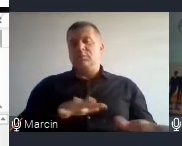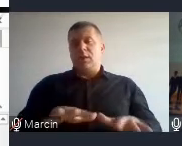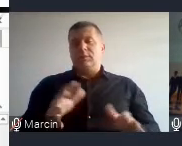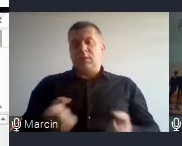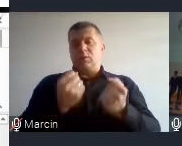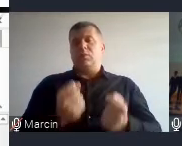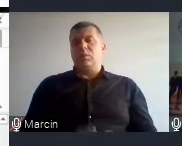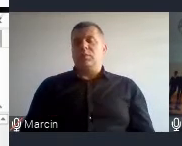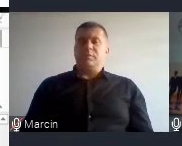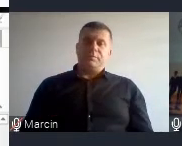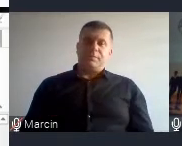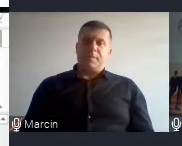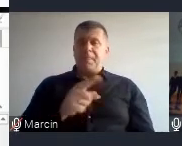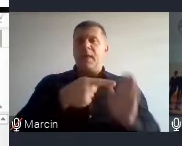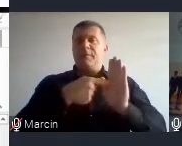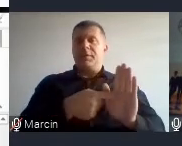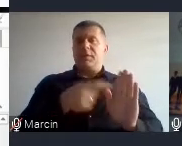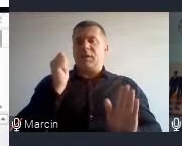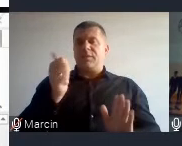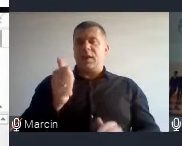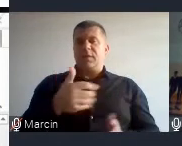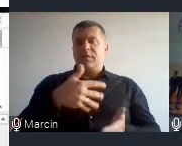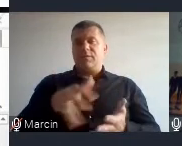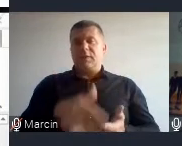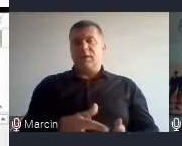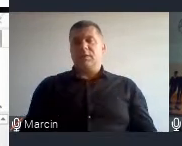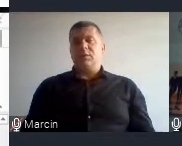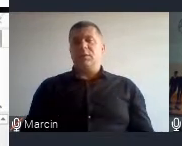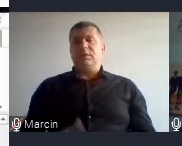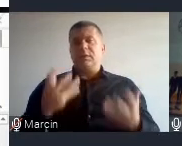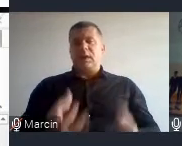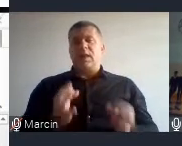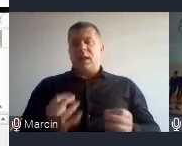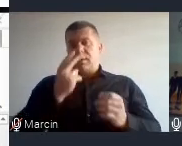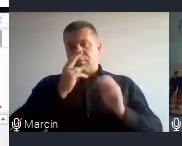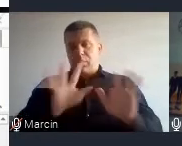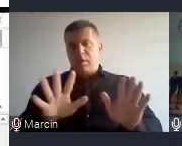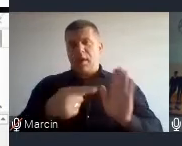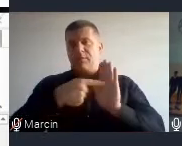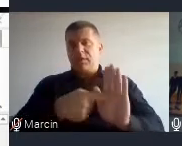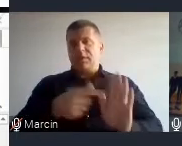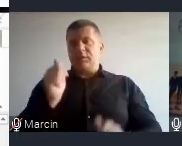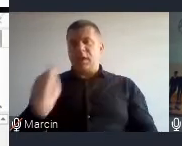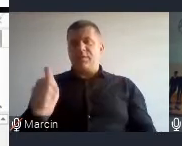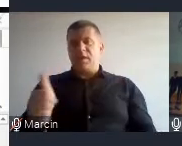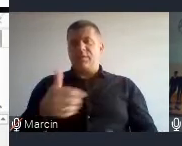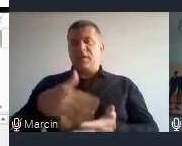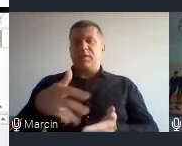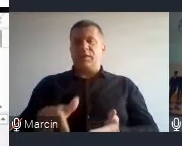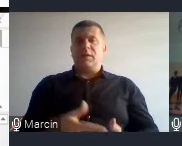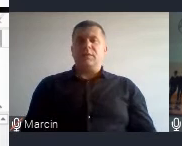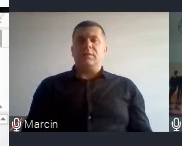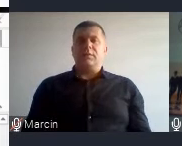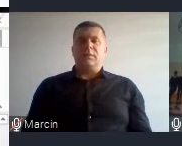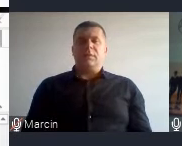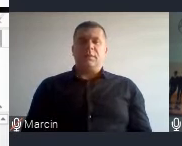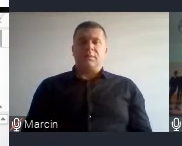One znajdują się w wytycznej kwalifikowalności wydatków, w związku tym chcę Państwu teraz pokazać wytyczne kwalifikowalności.